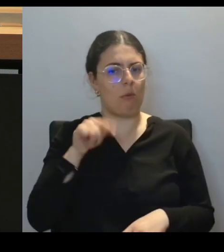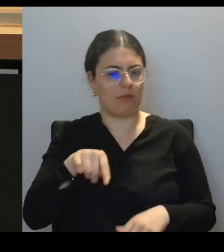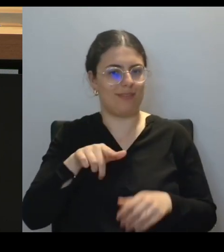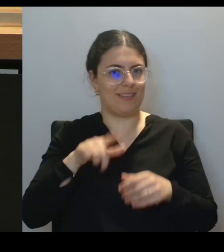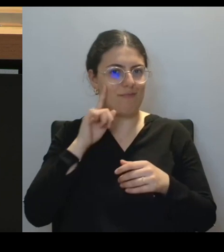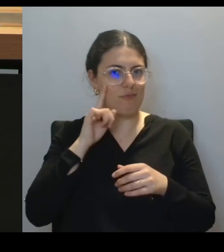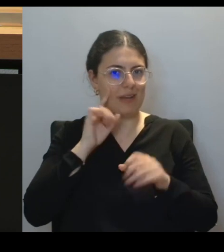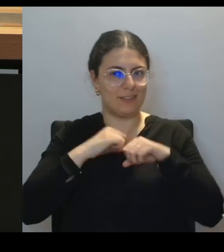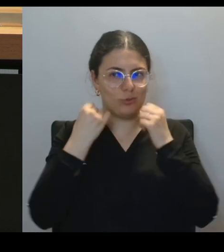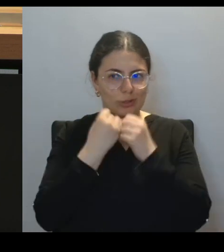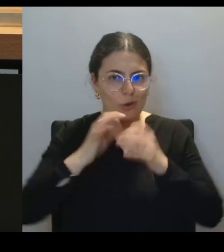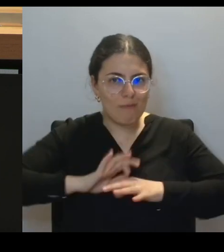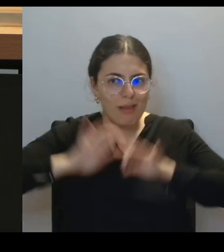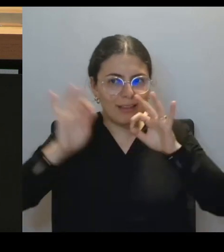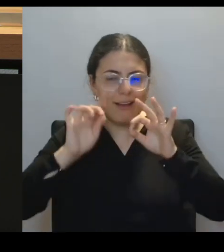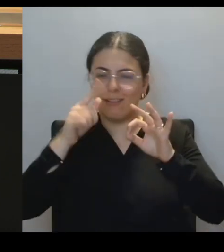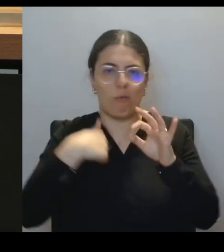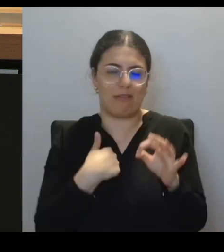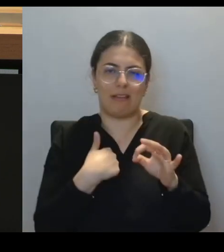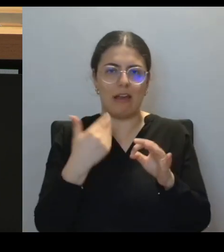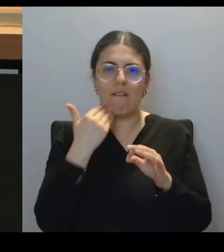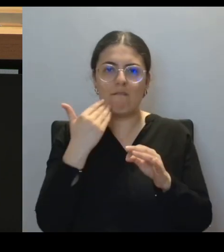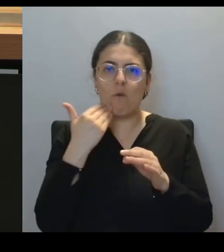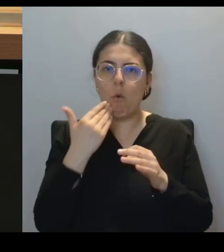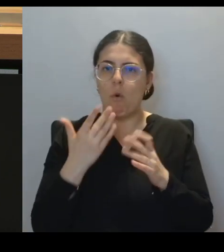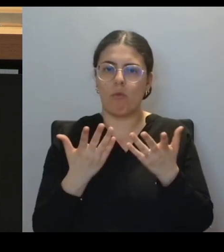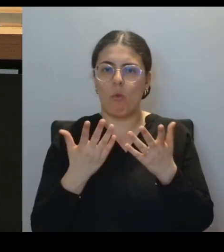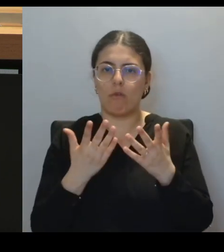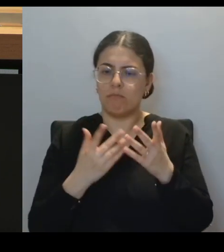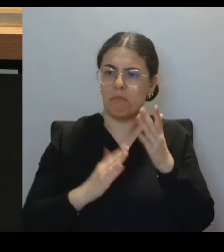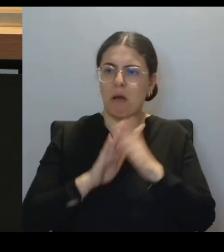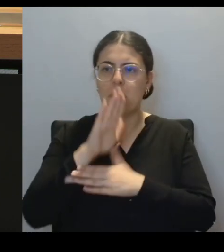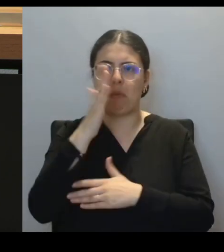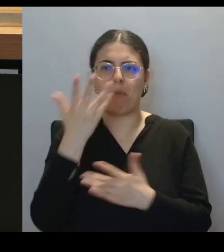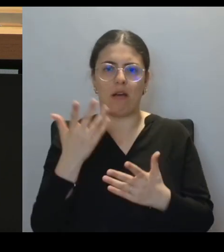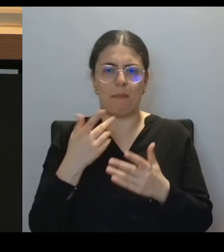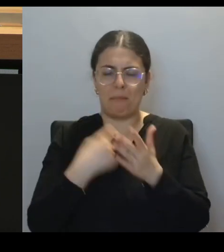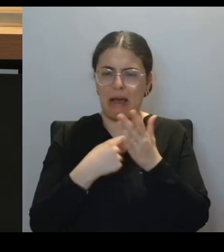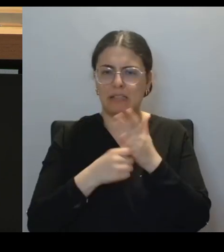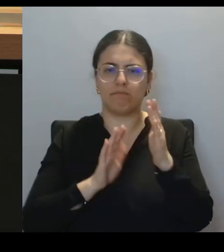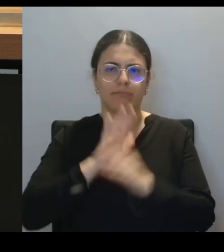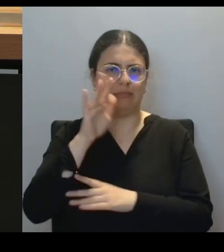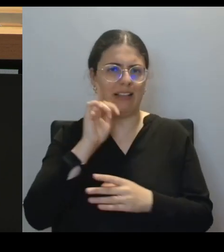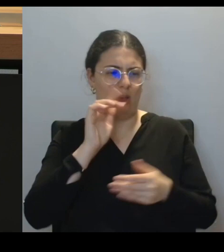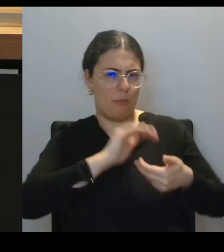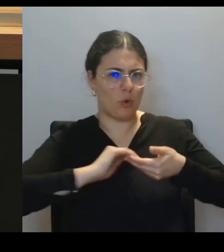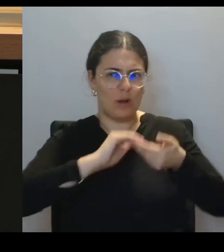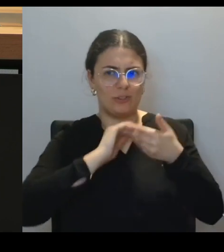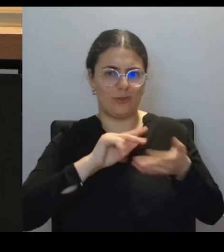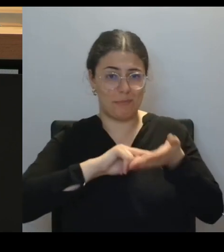Und ich habe den Eindruck, dass die Koalition da auch nicht wirklich einen Plan hat, wie den nächsten drei Jahren das besser werden sollte bei den Wohn und Gewerbemieten.